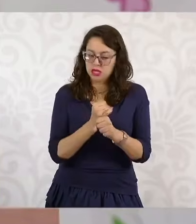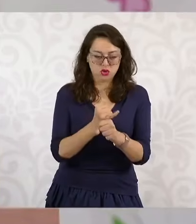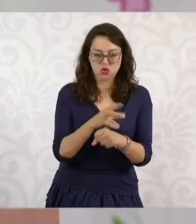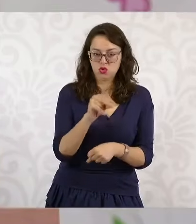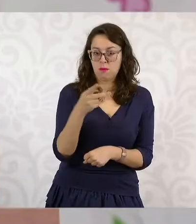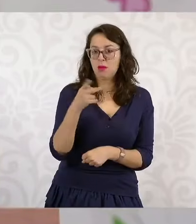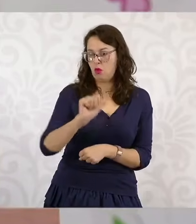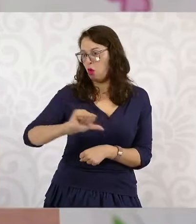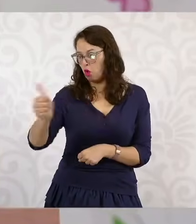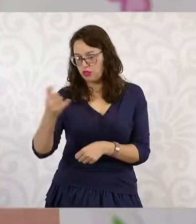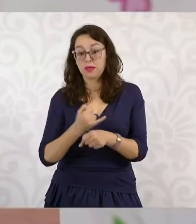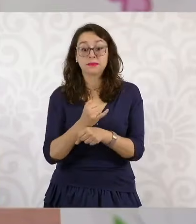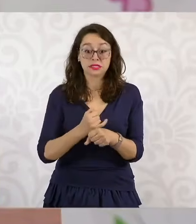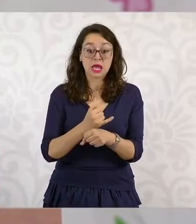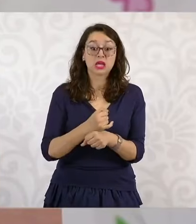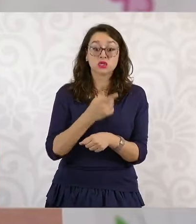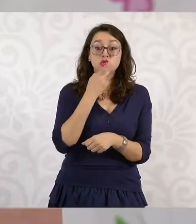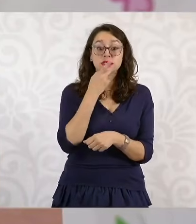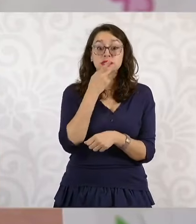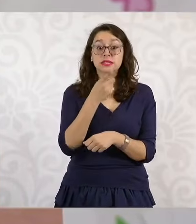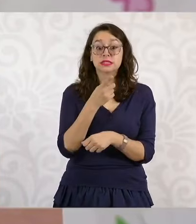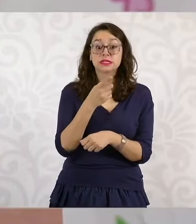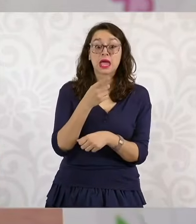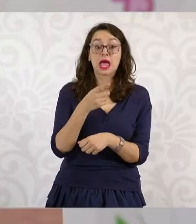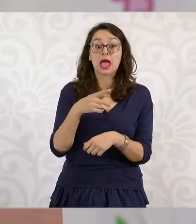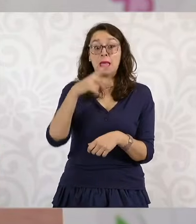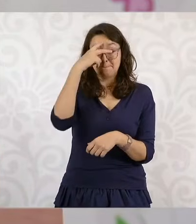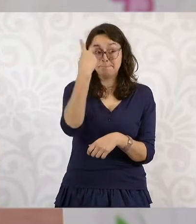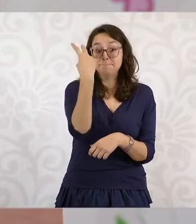que habla de que la mayoría de los mexicanos, no estamos hablando de los venezolanos o los cubanos,